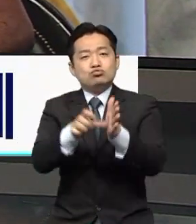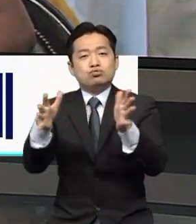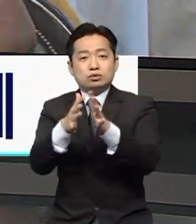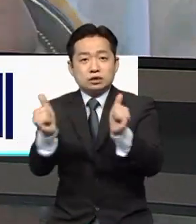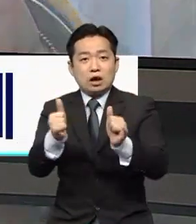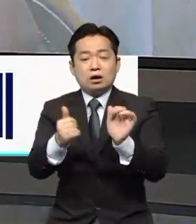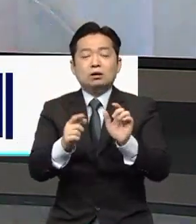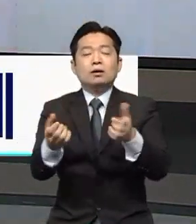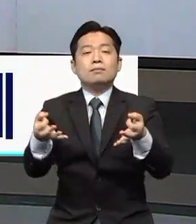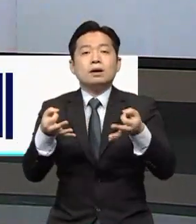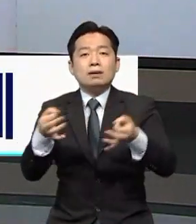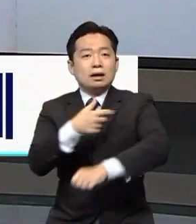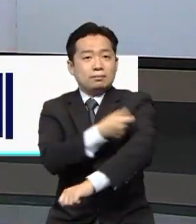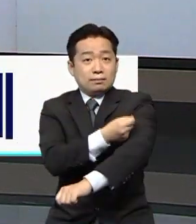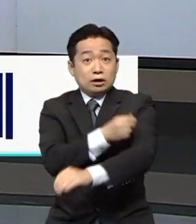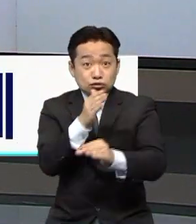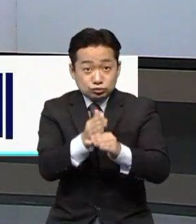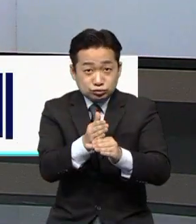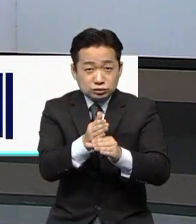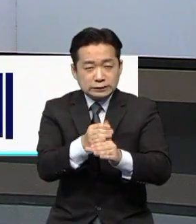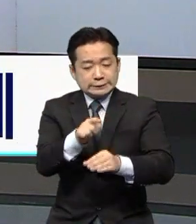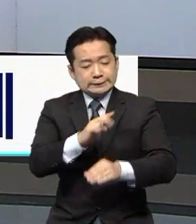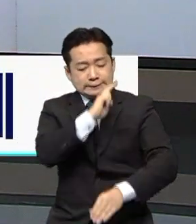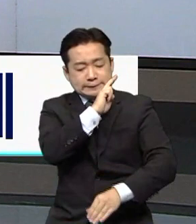백신을 맞으면서 백신에 대한 불신을 해소하기 위해 힘쓰고 있는데요.